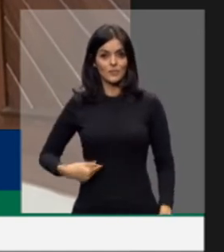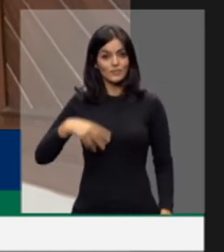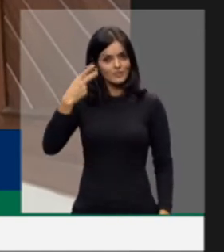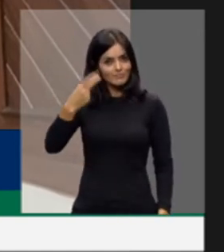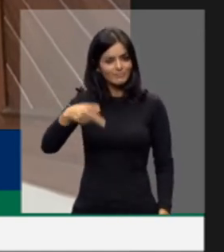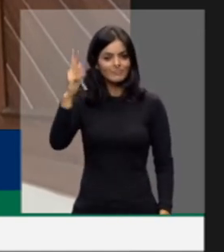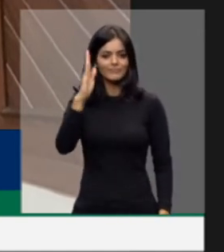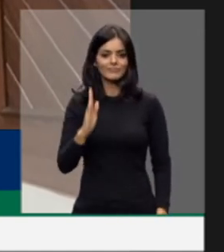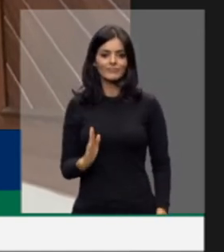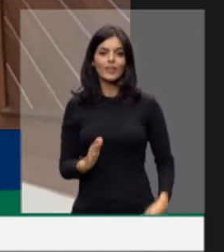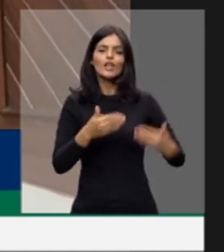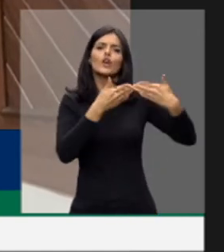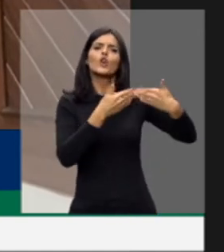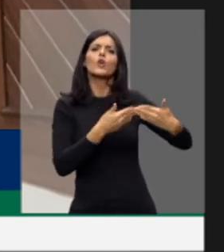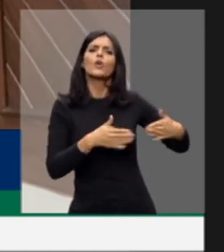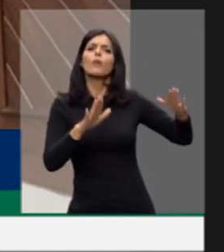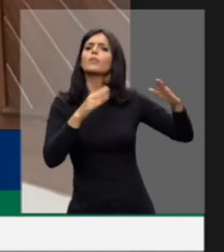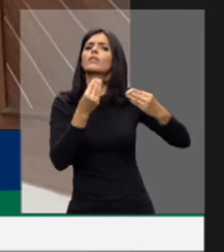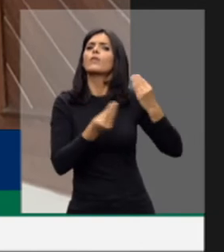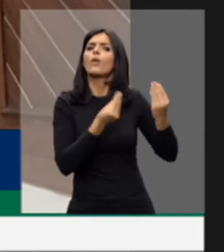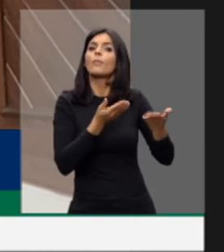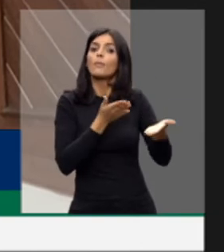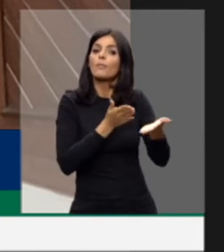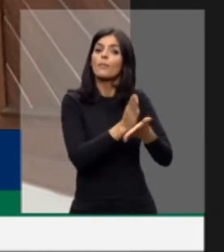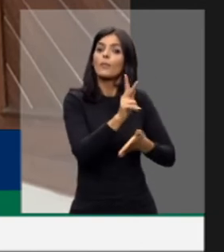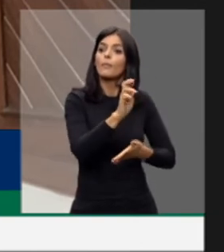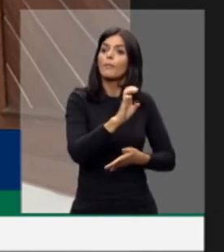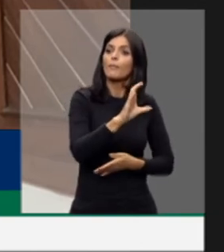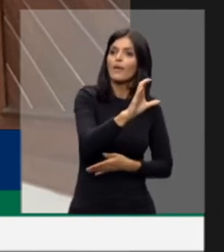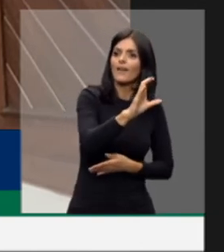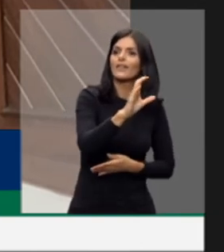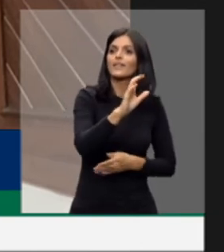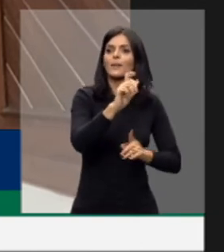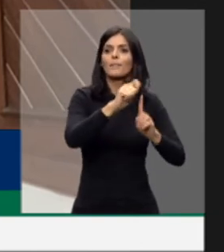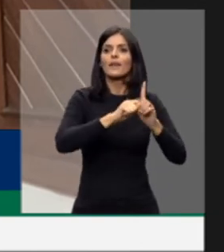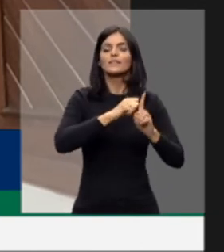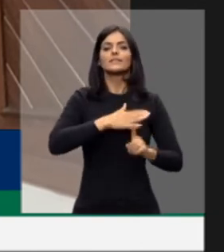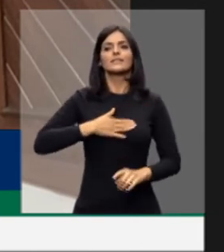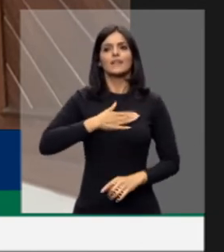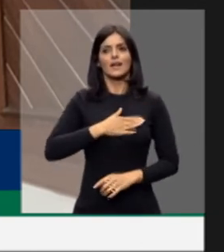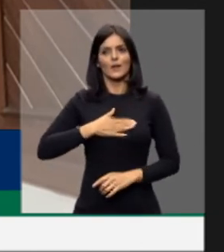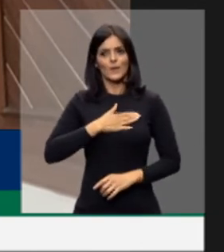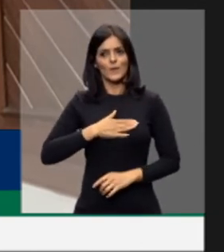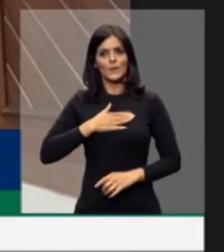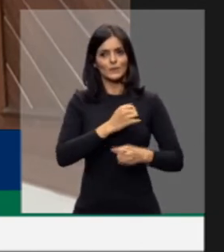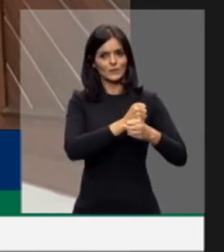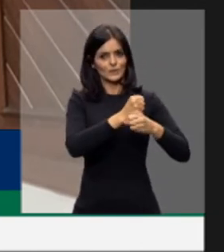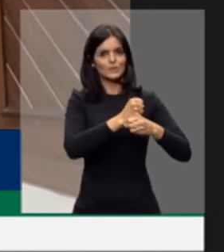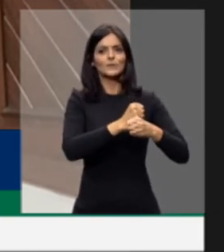CONSOLIDAÇÃO DE UMA GRANDE ... DA EDUCAÇÃO PÚBLICA BRASILEIRA, QUE SE INICIOU EXATAMENTE COM A APROVAÇÃO